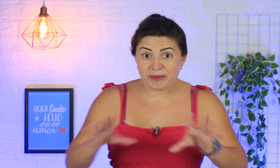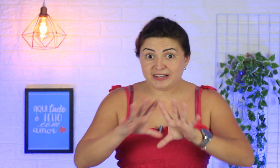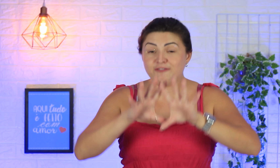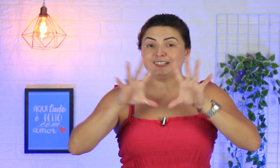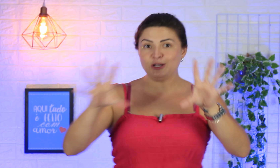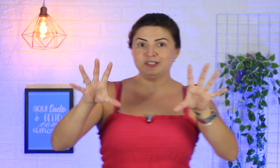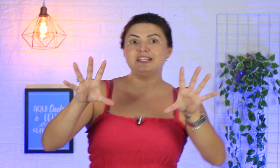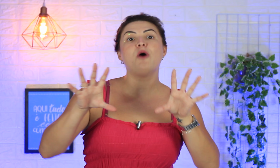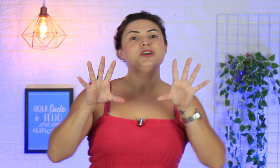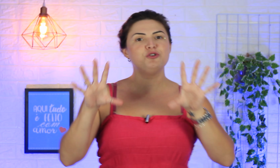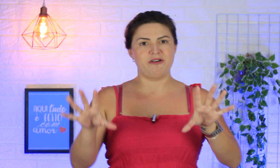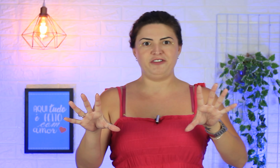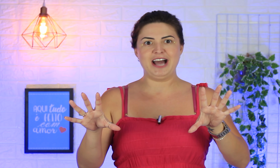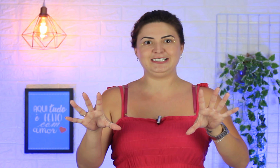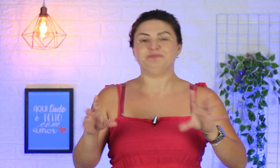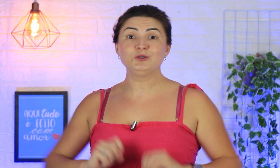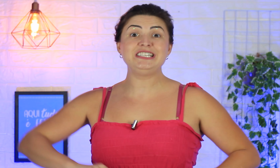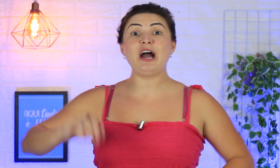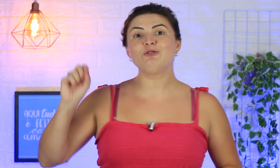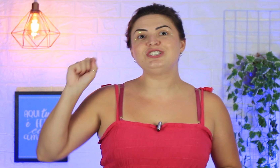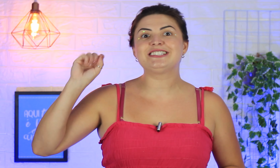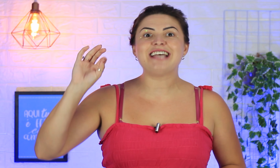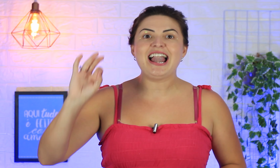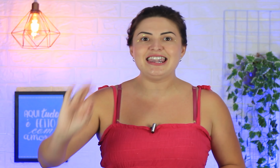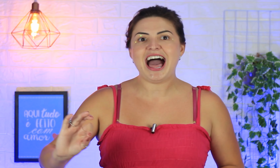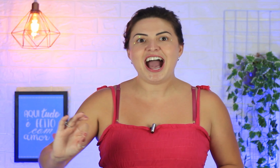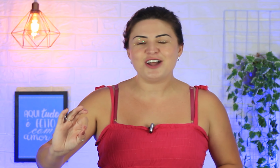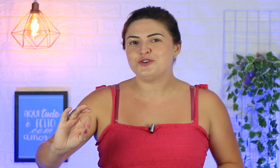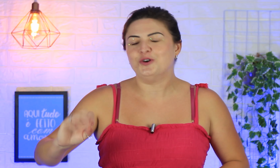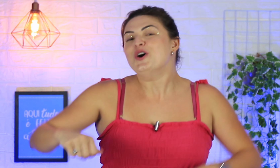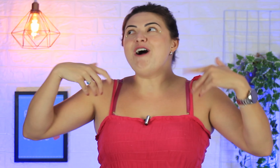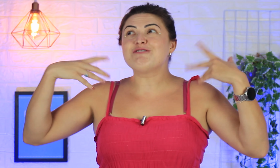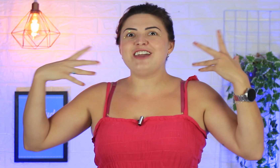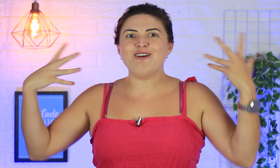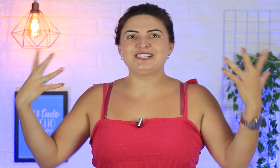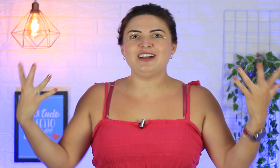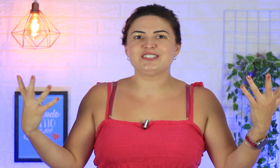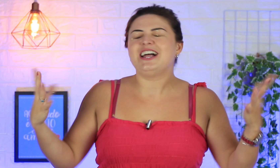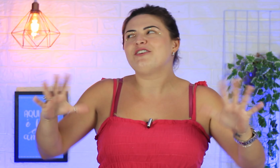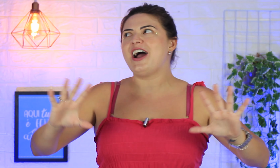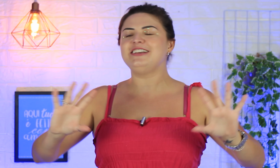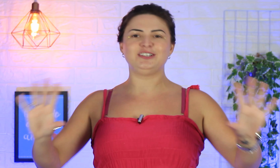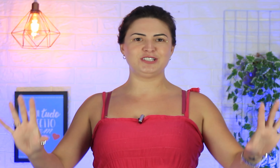a aprender a fazer um sinal e uma frase o sinal de salário qual que é o sinal de salário Ah esse é um